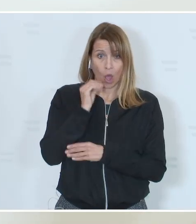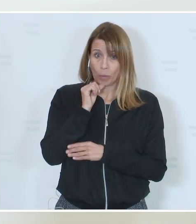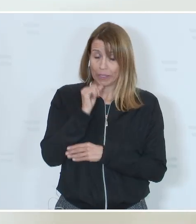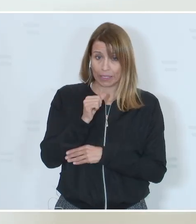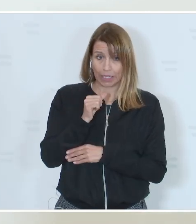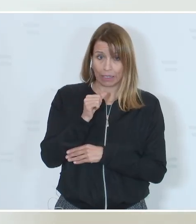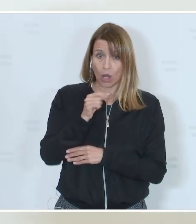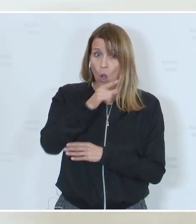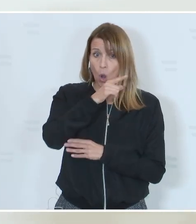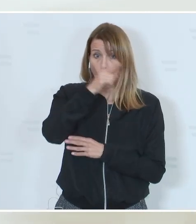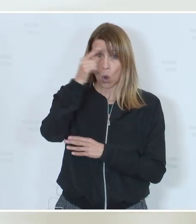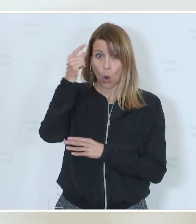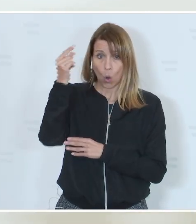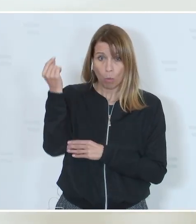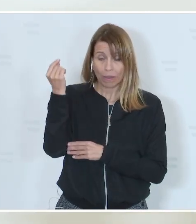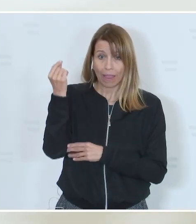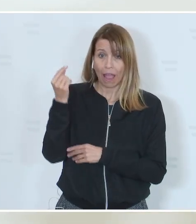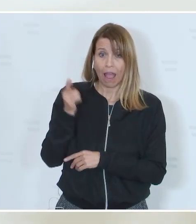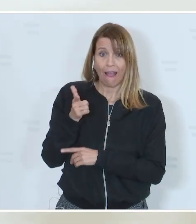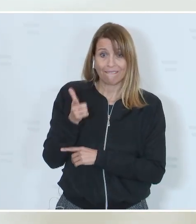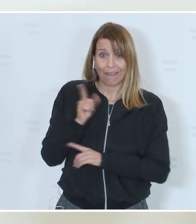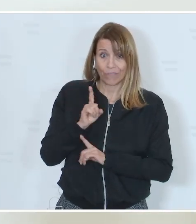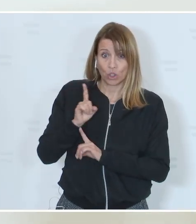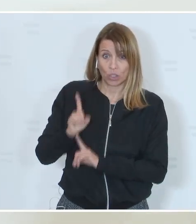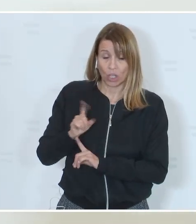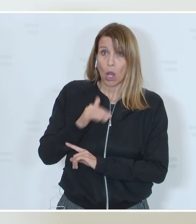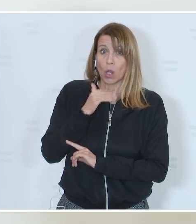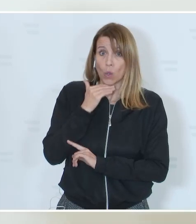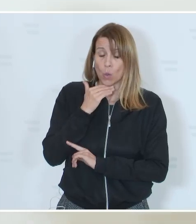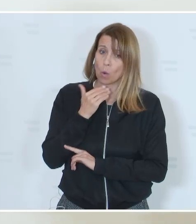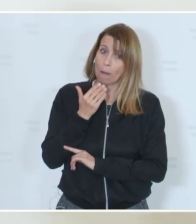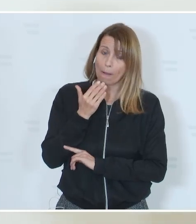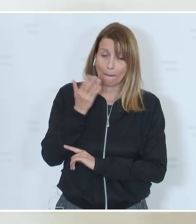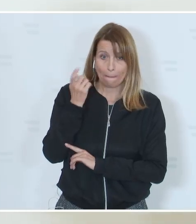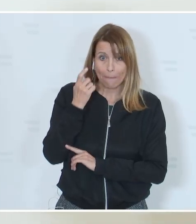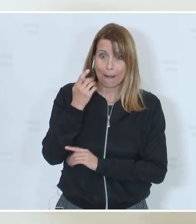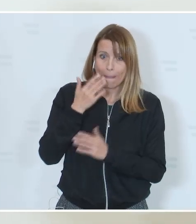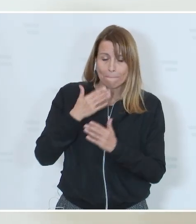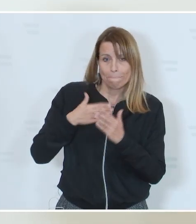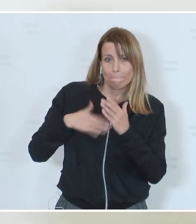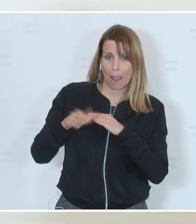Waffenstillstand genug ist. Ich denke, wir sollten jetzt unseren Sitz im UN-Sicherheitsrat